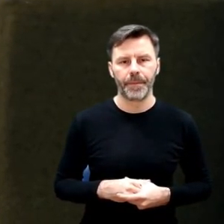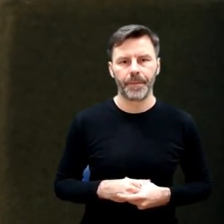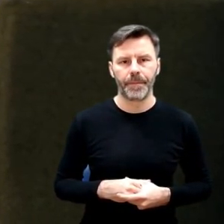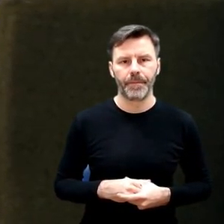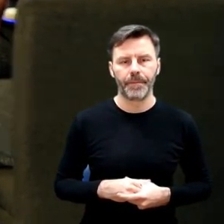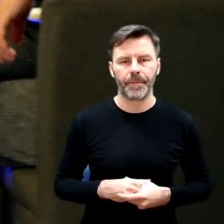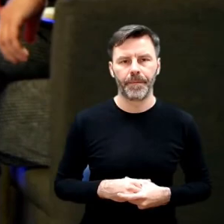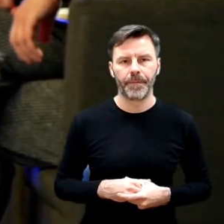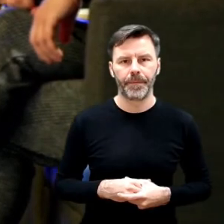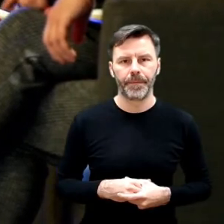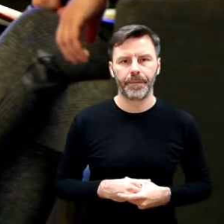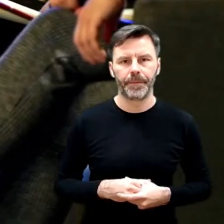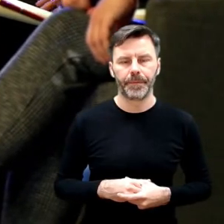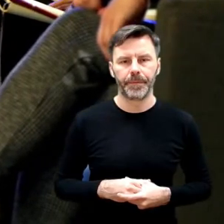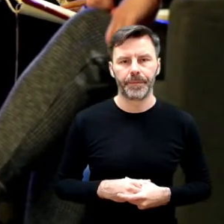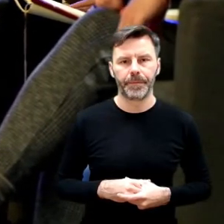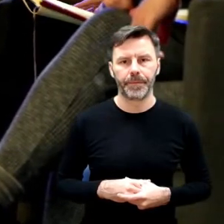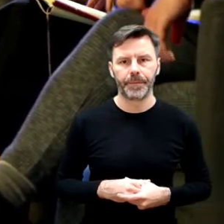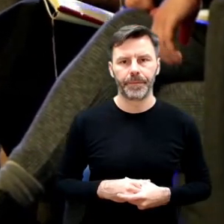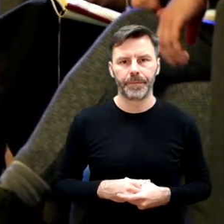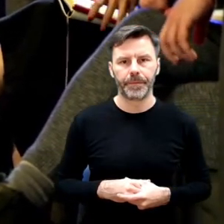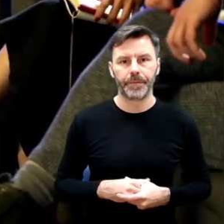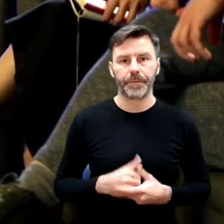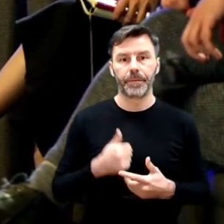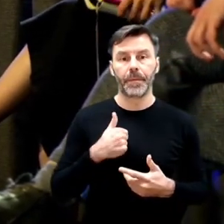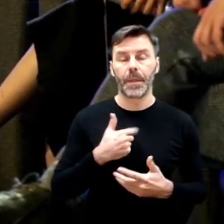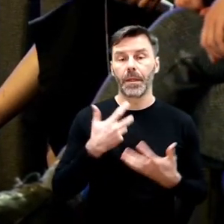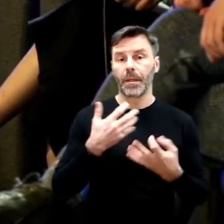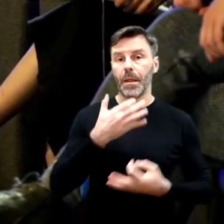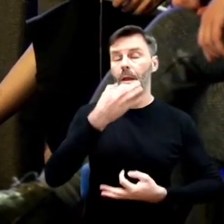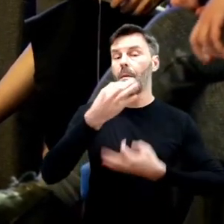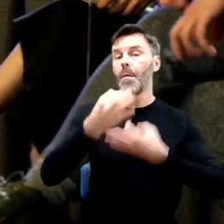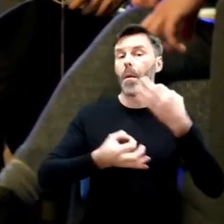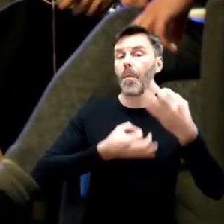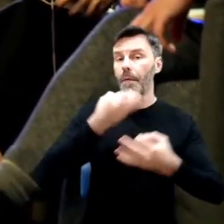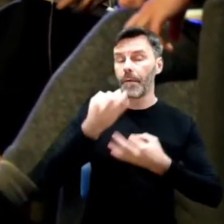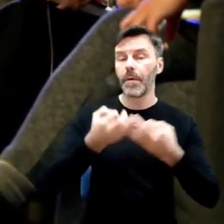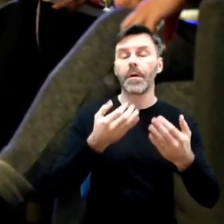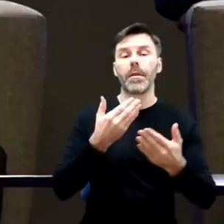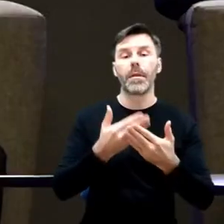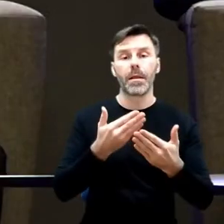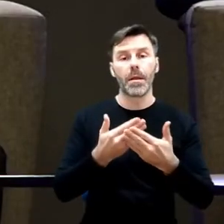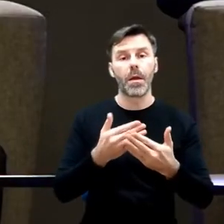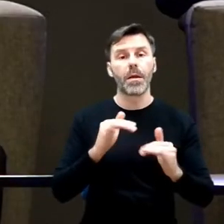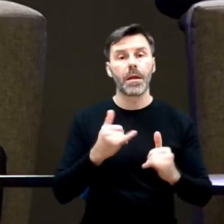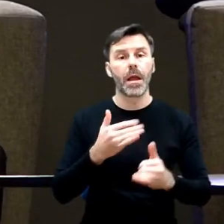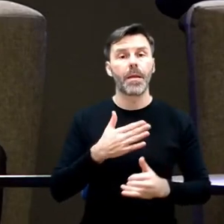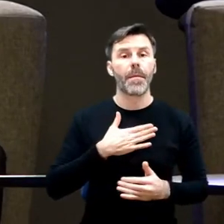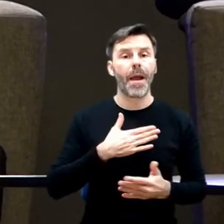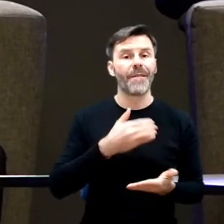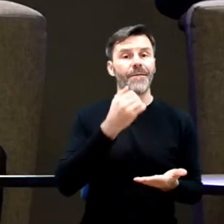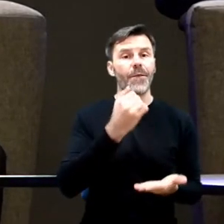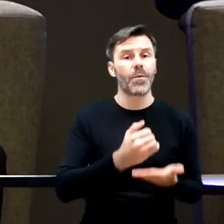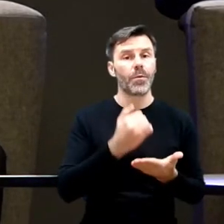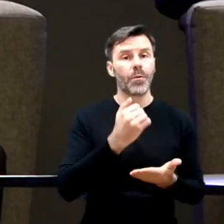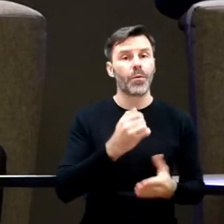podczas tego panelu opowiedzieć, dlaczego fundusze, jakie mają doświadczenia na przykład, że nie wchodzą powiedzmy do małych miast,